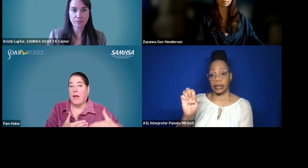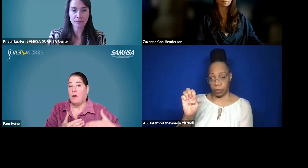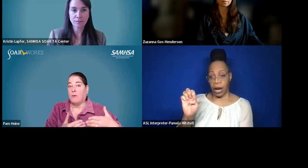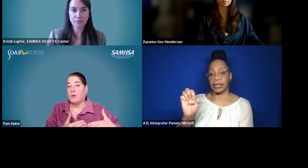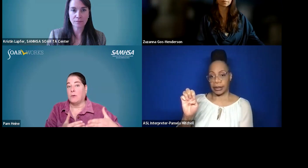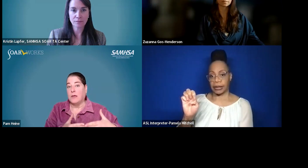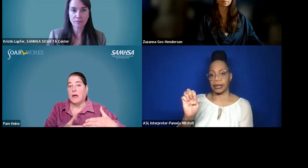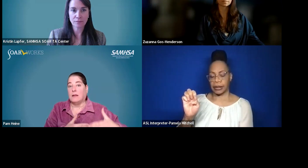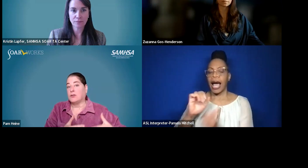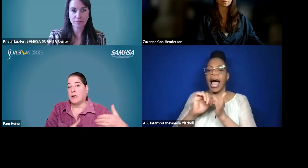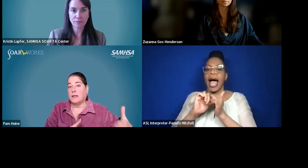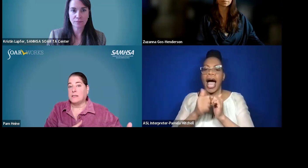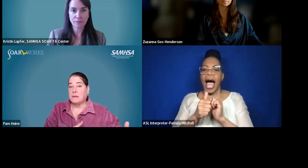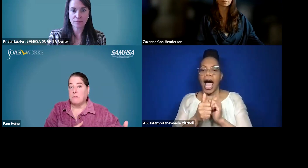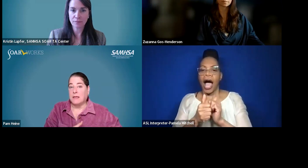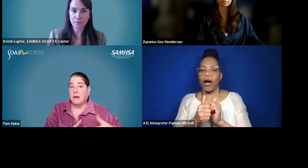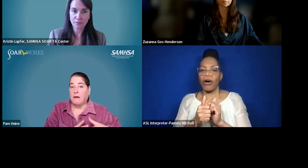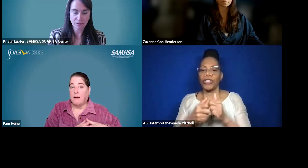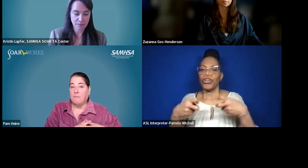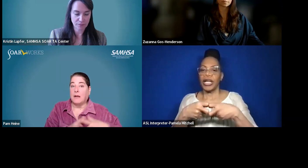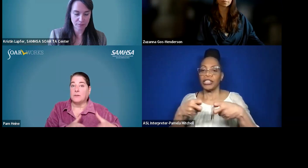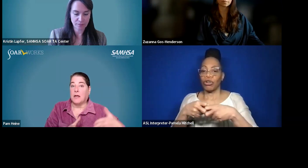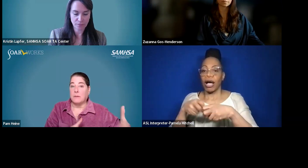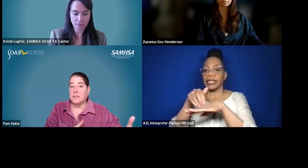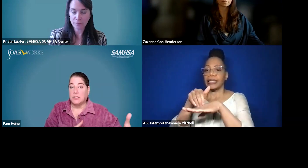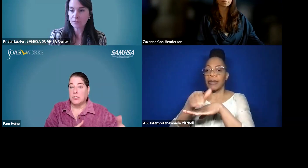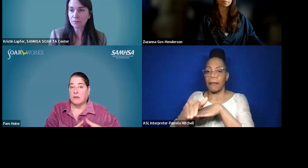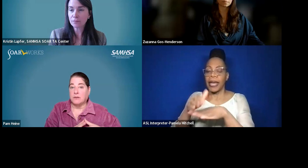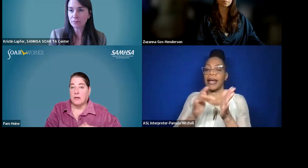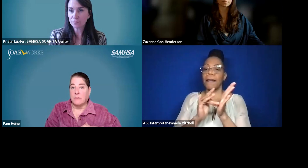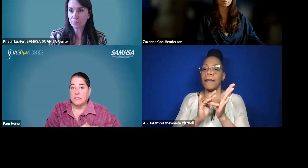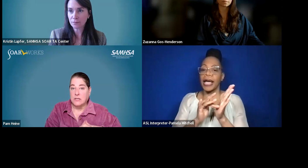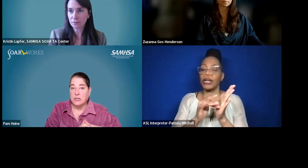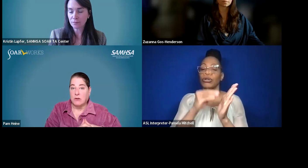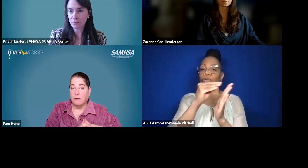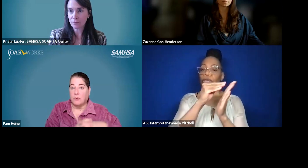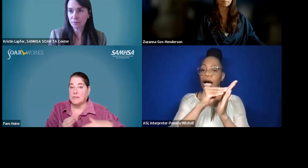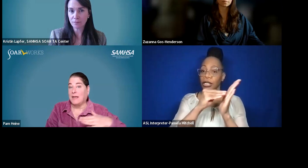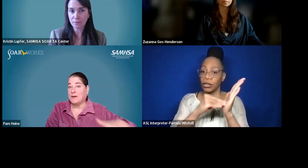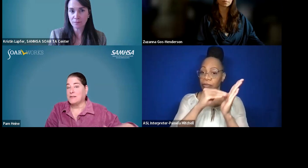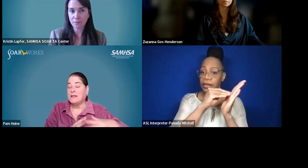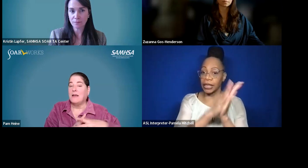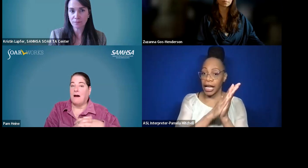cómo envías electrónicamente documentación médica y otra documentación a través de tus escáneres